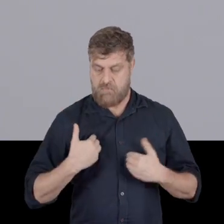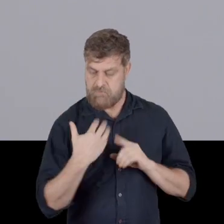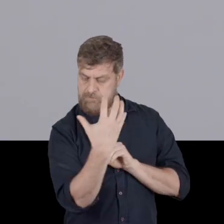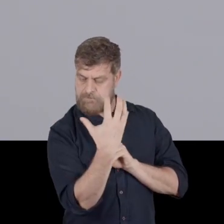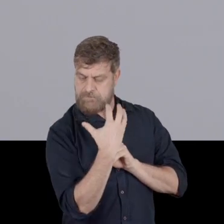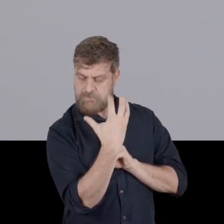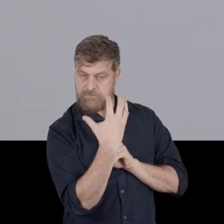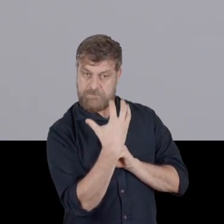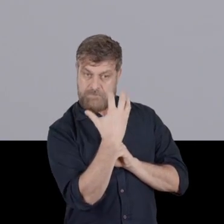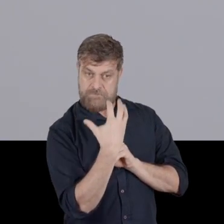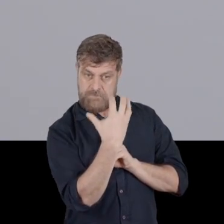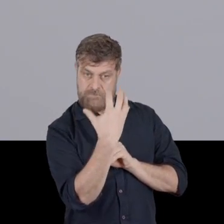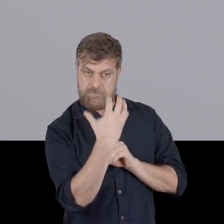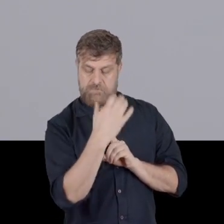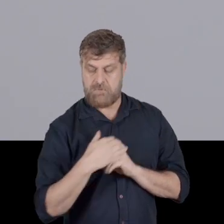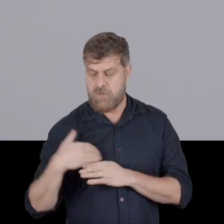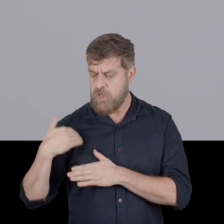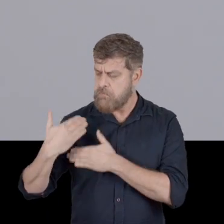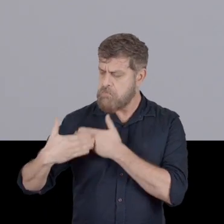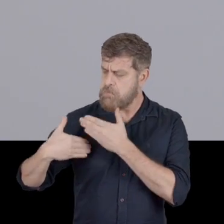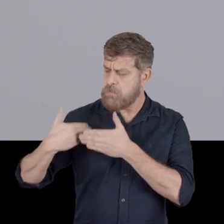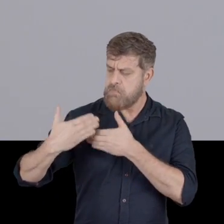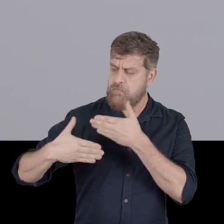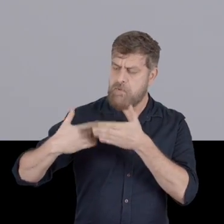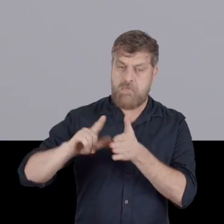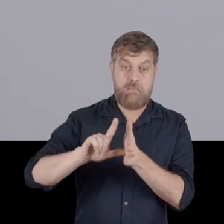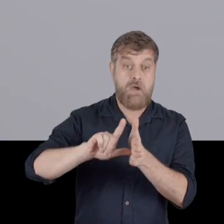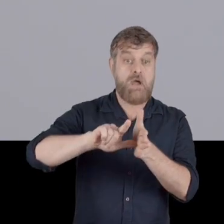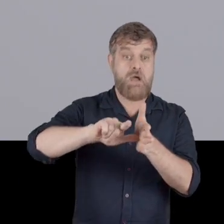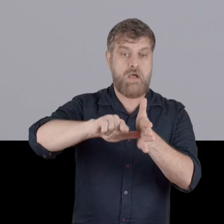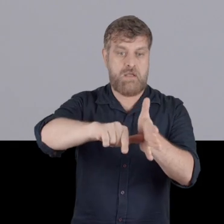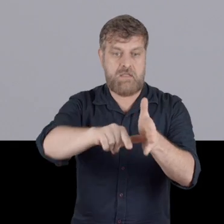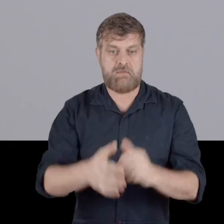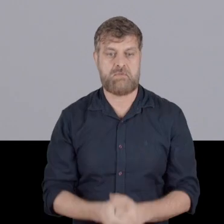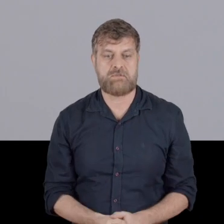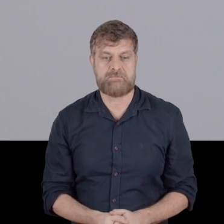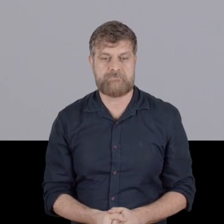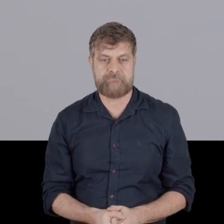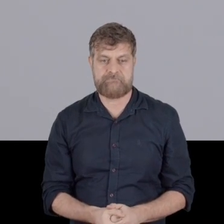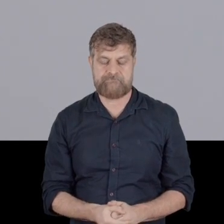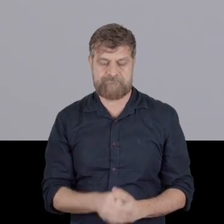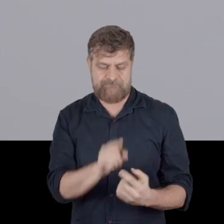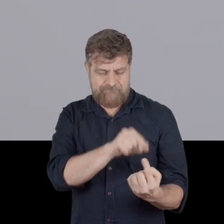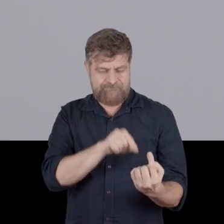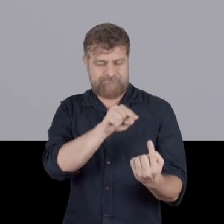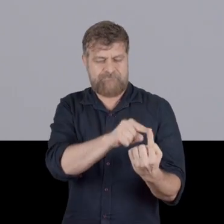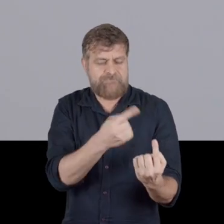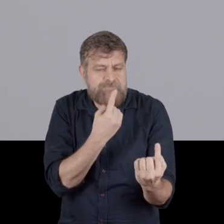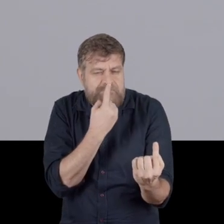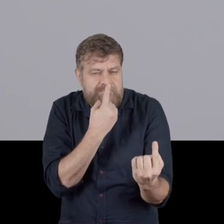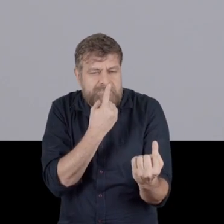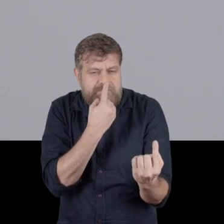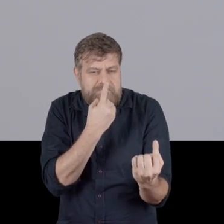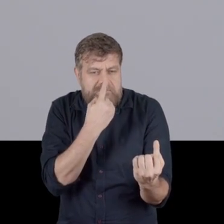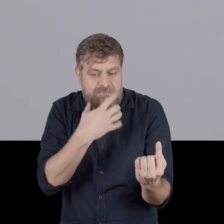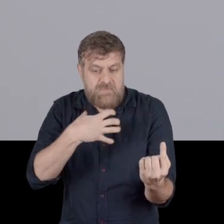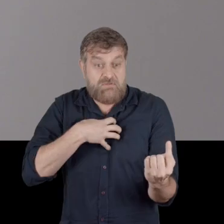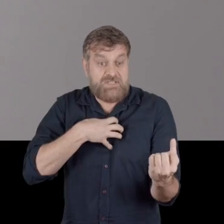e aí um pouco mais pra frente um processo de identificação e um modo de gozo,